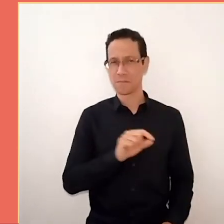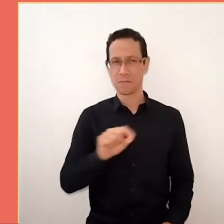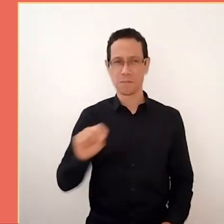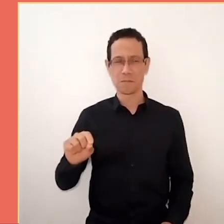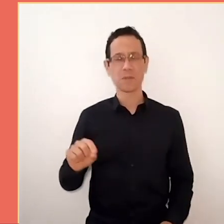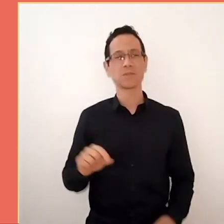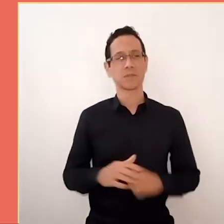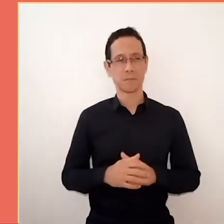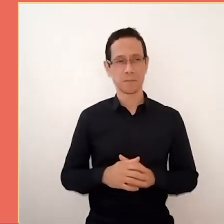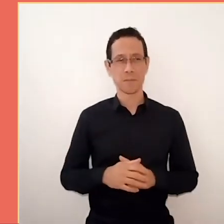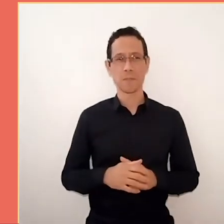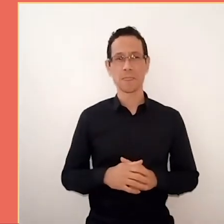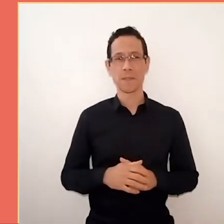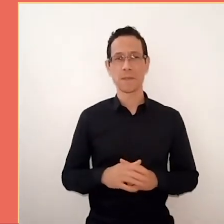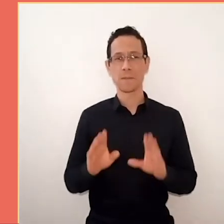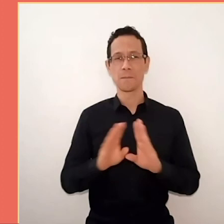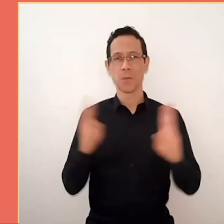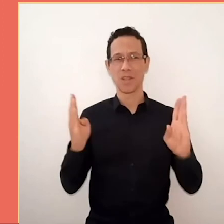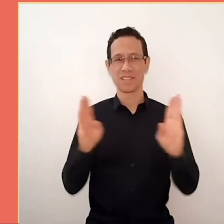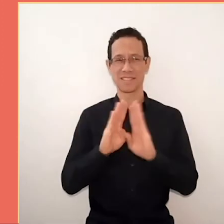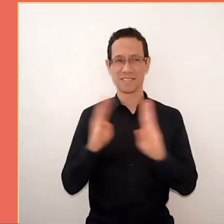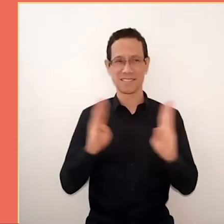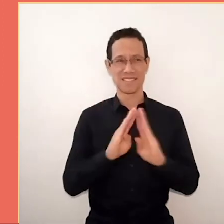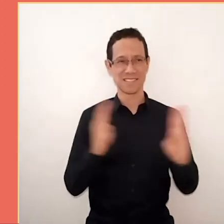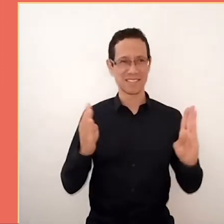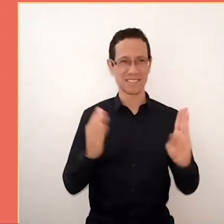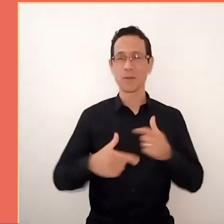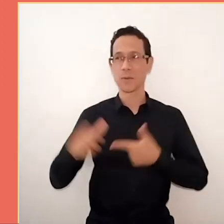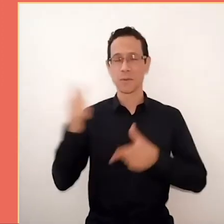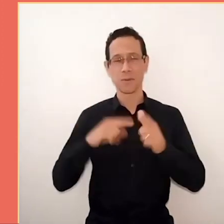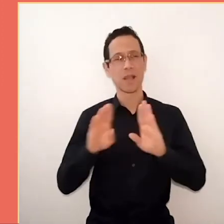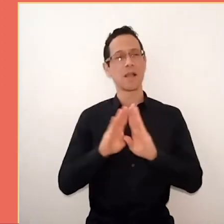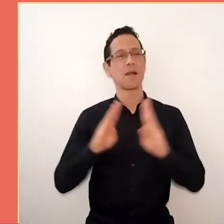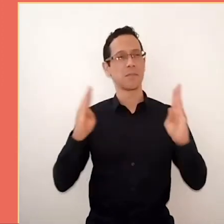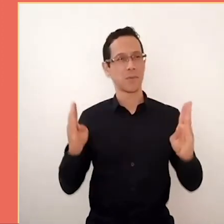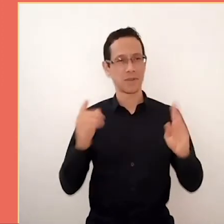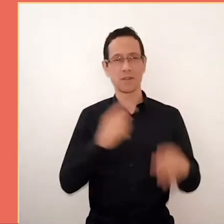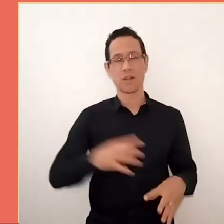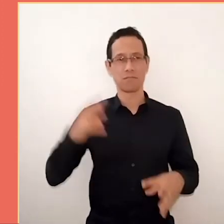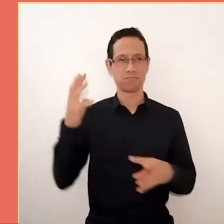como disse a Luciana, que abrem para o outro e que abrem para uma resistência necessária neste país